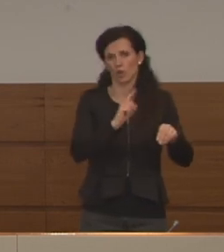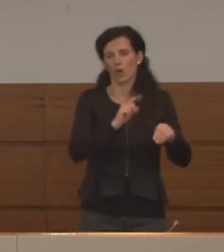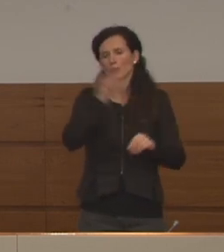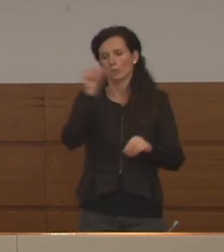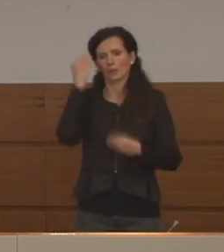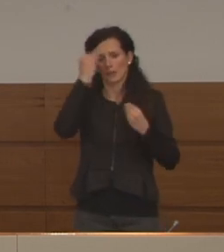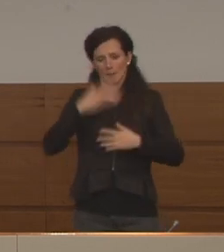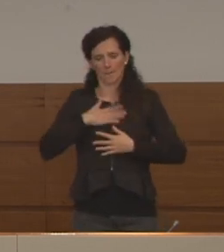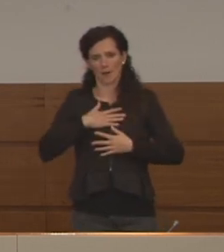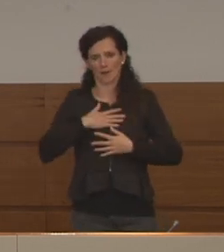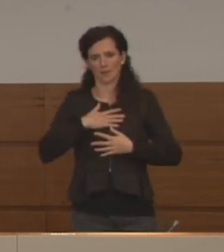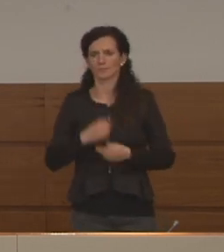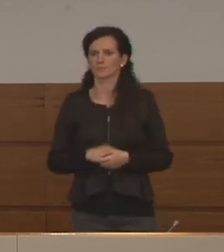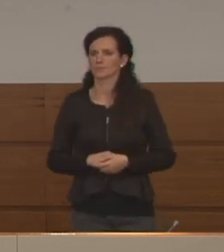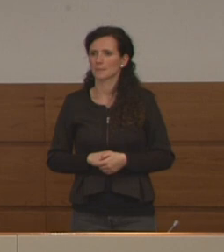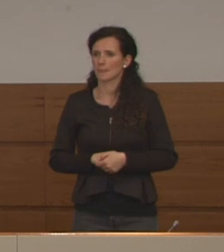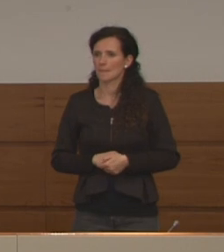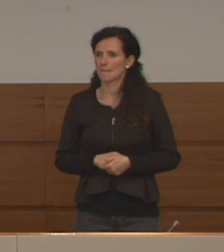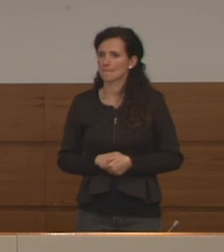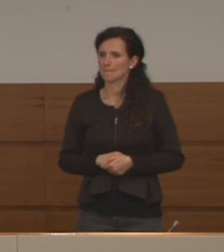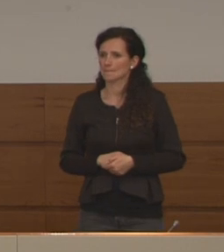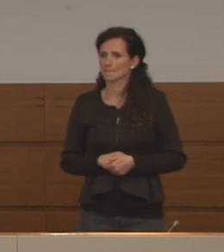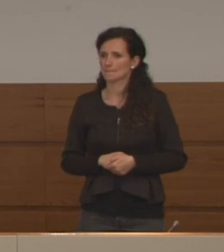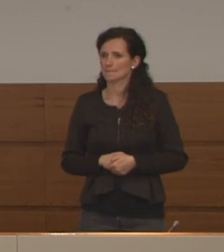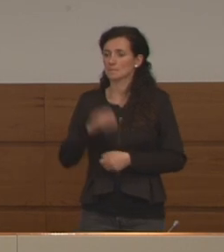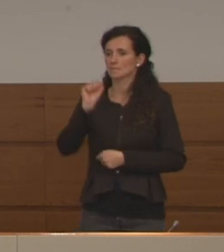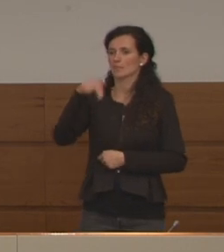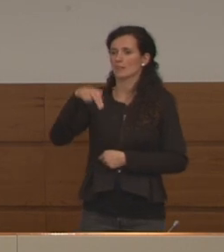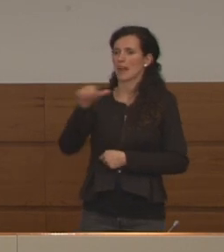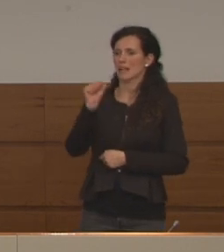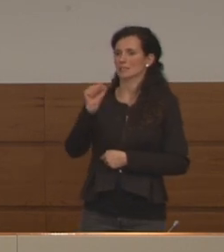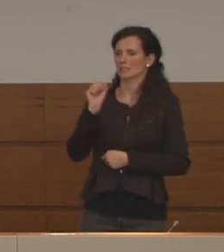Luca Laviola, dell'Agenzia Ansa. Non so se è un caso,